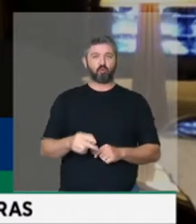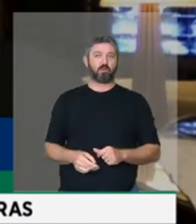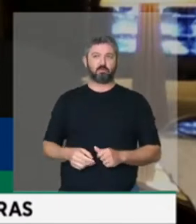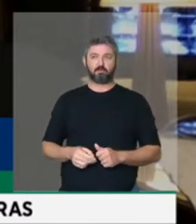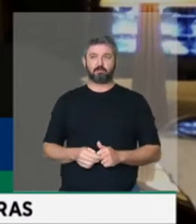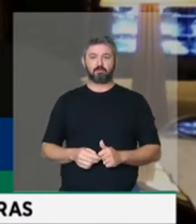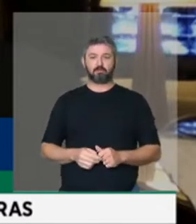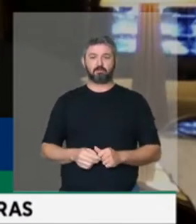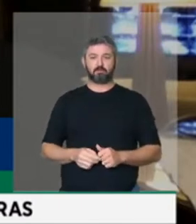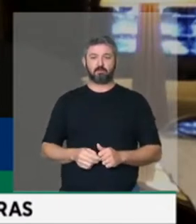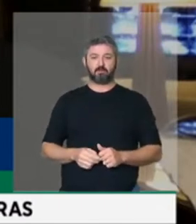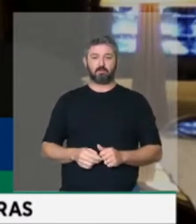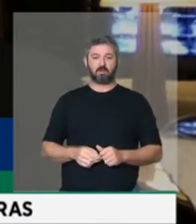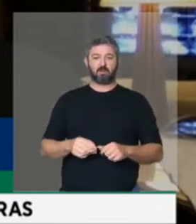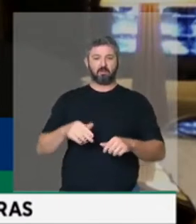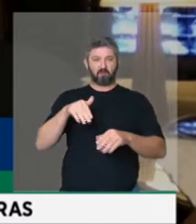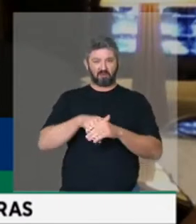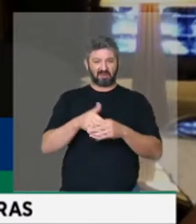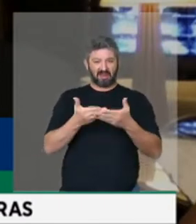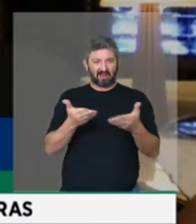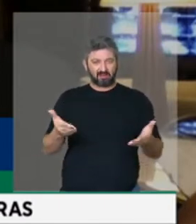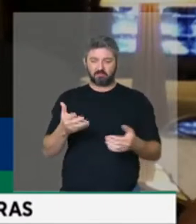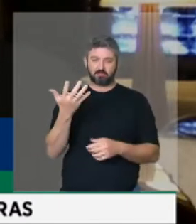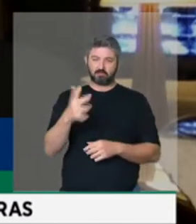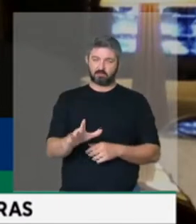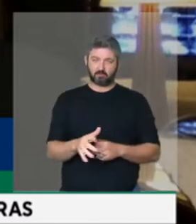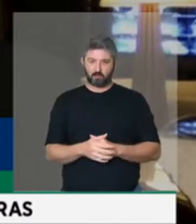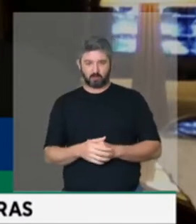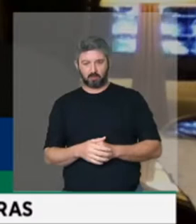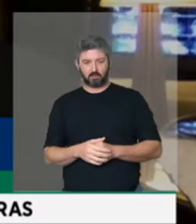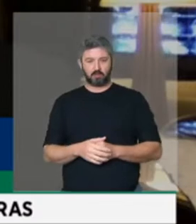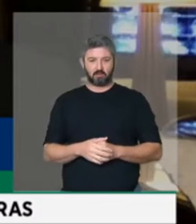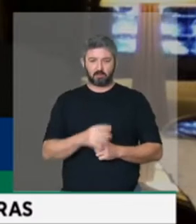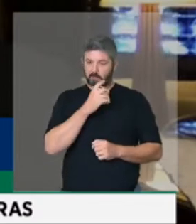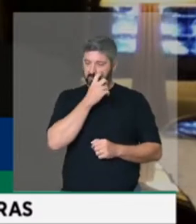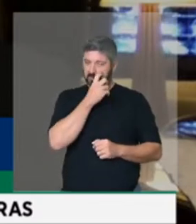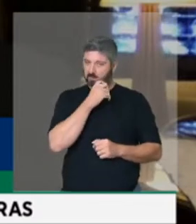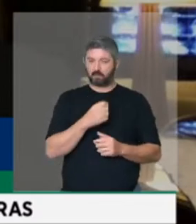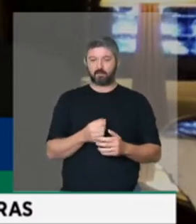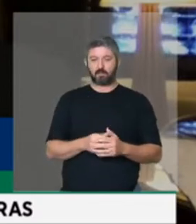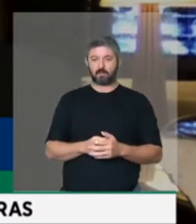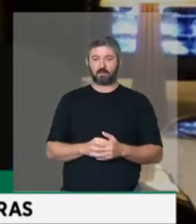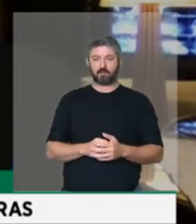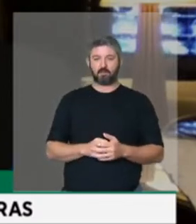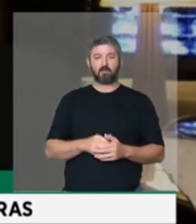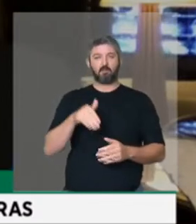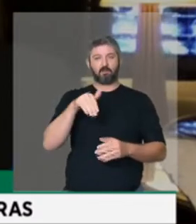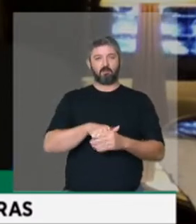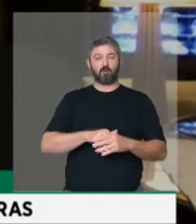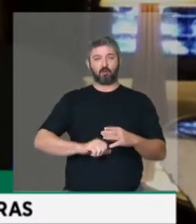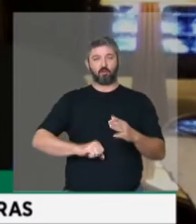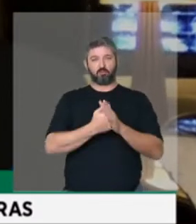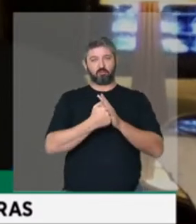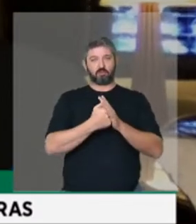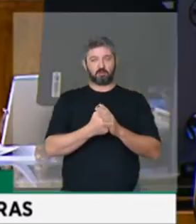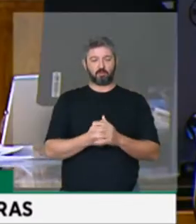ORIENTA O PDT? -- [DEP. WOLNEY QUEIROZ]: PRESIDENTE, O PDT SEGUE NA TRINCHEIRA CONTRA A PRIVATIZAÇÃO DA ELETROBRAS E ENCAMINHA O VOTO SIM PELA